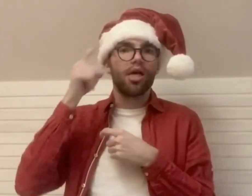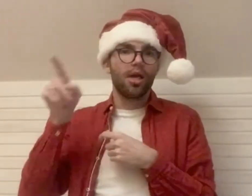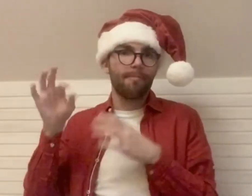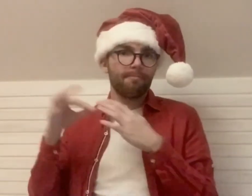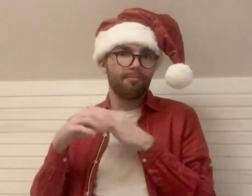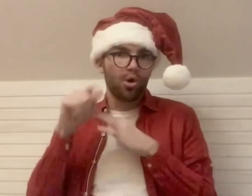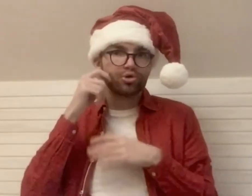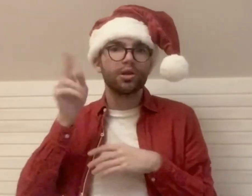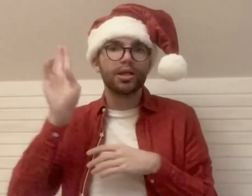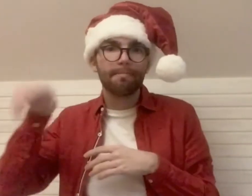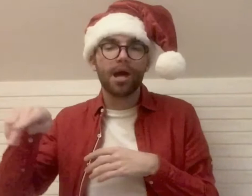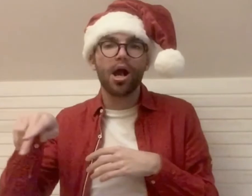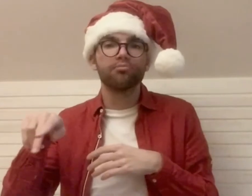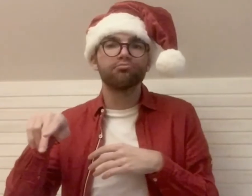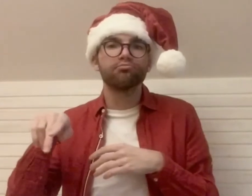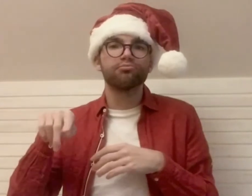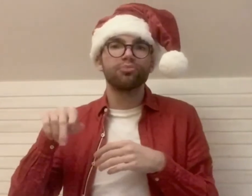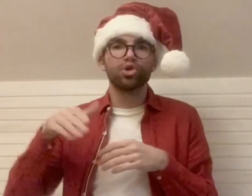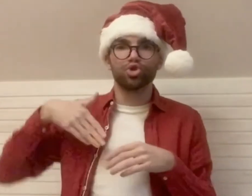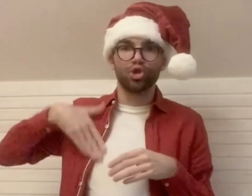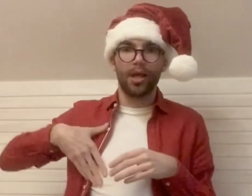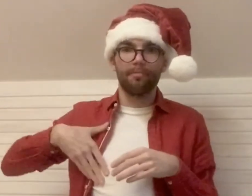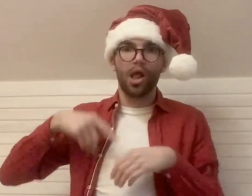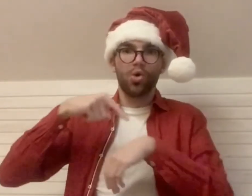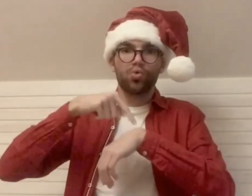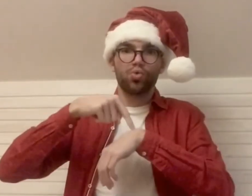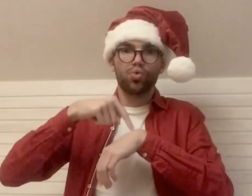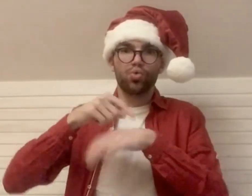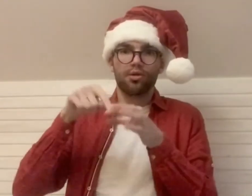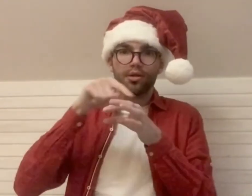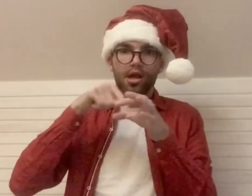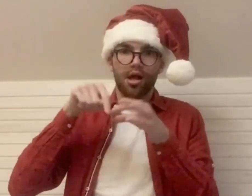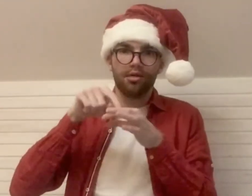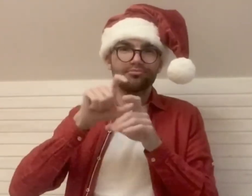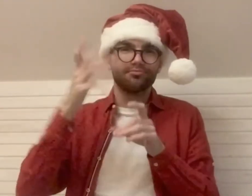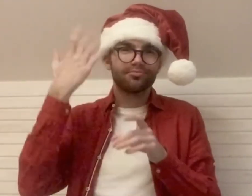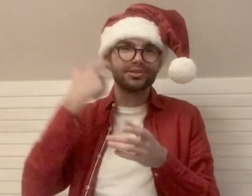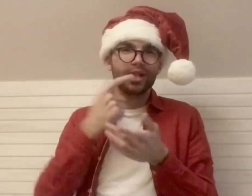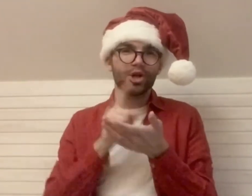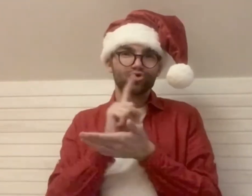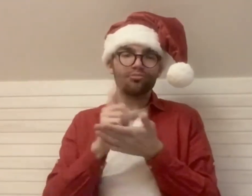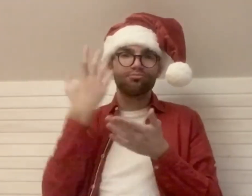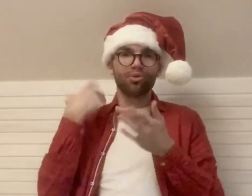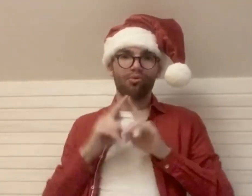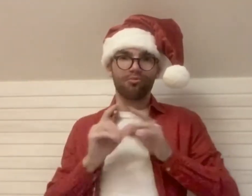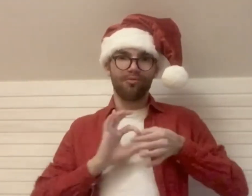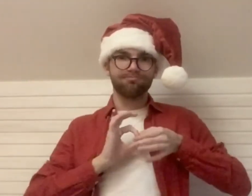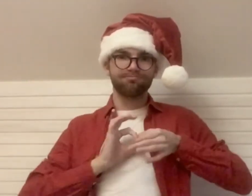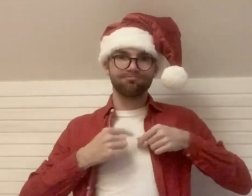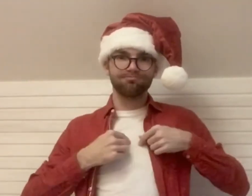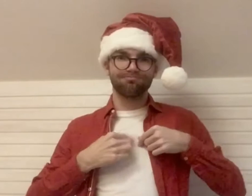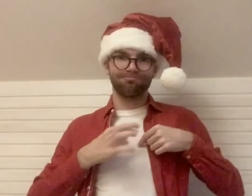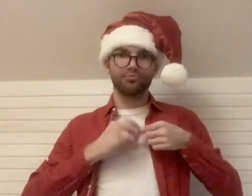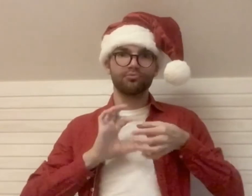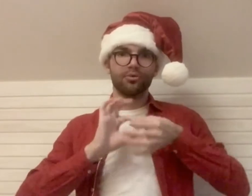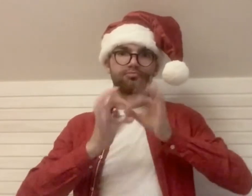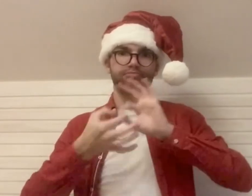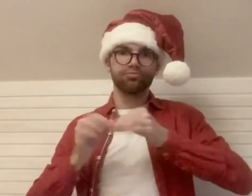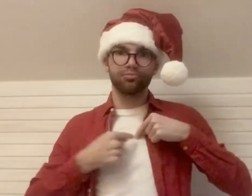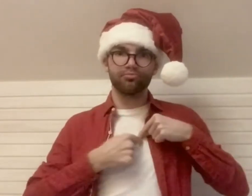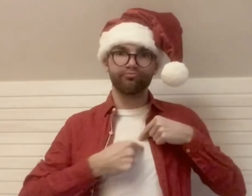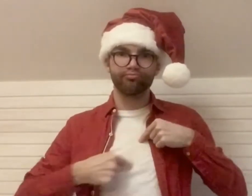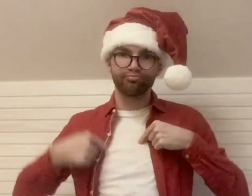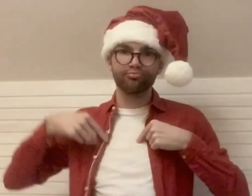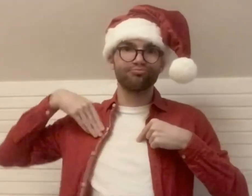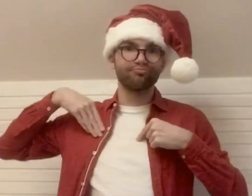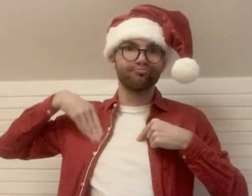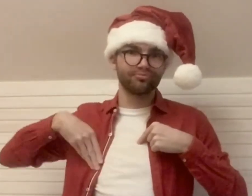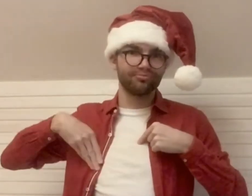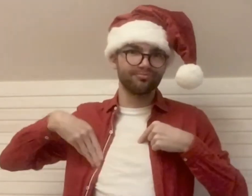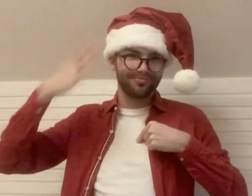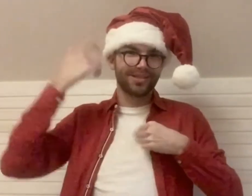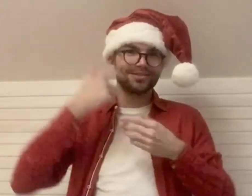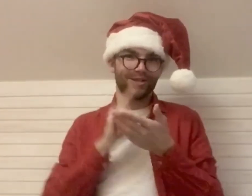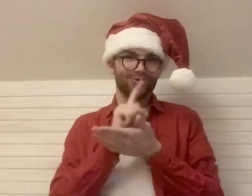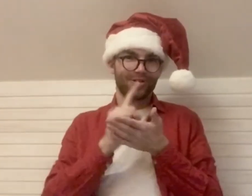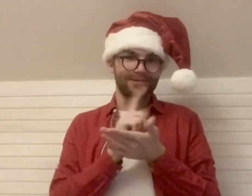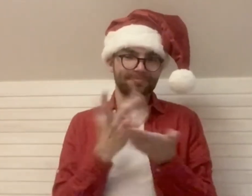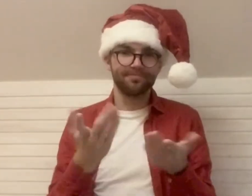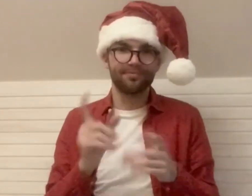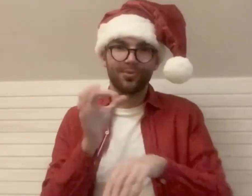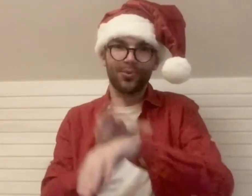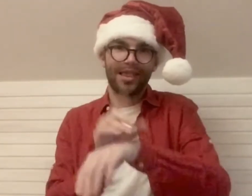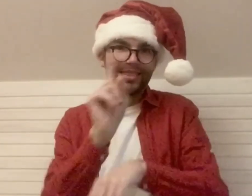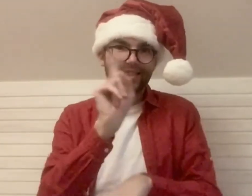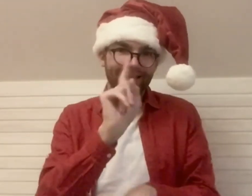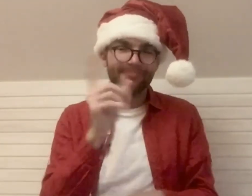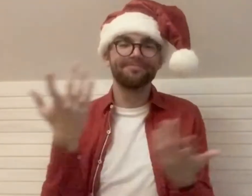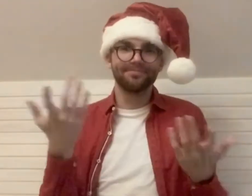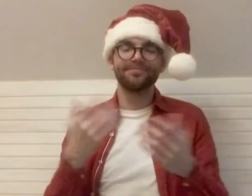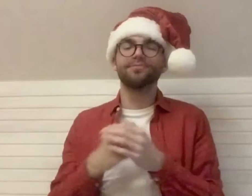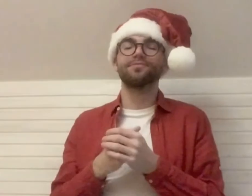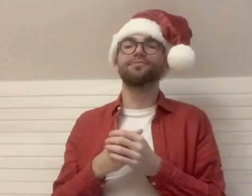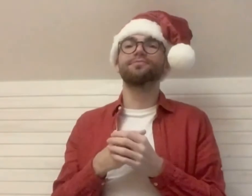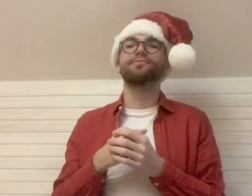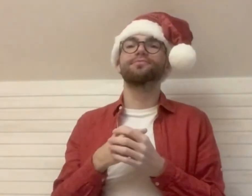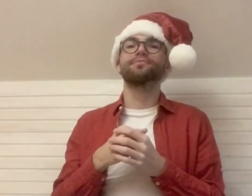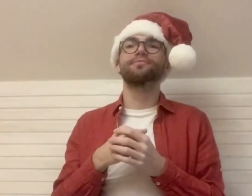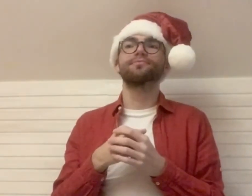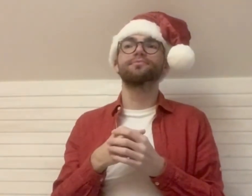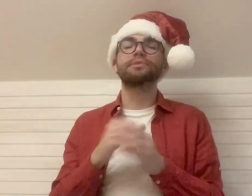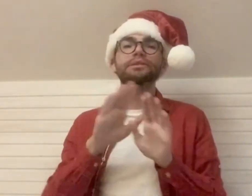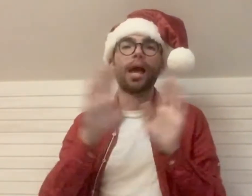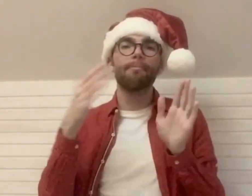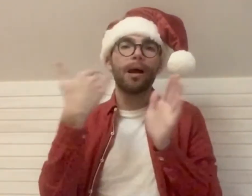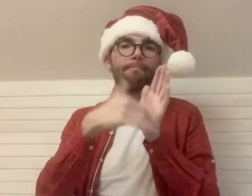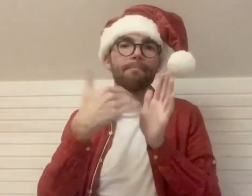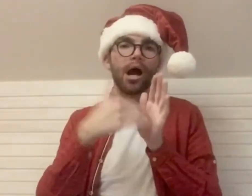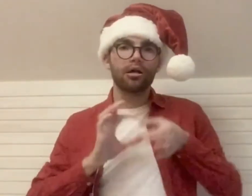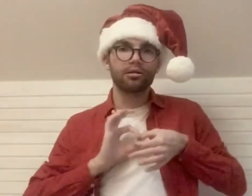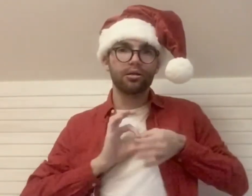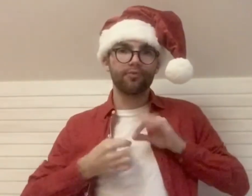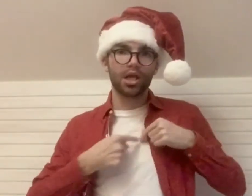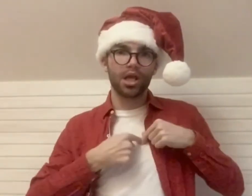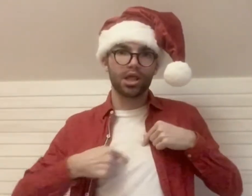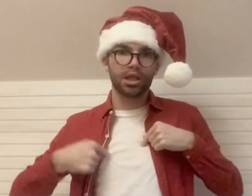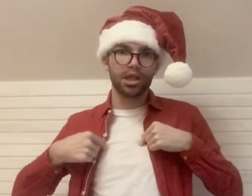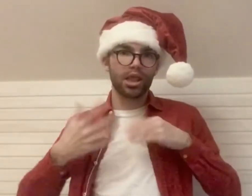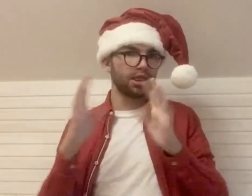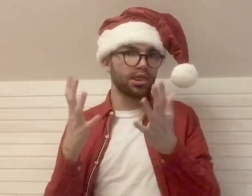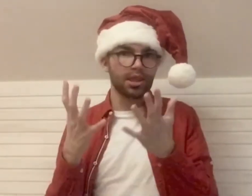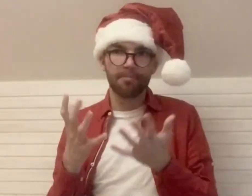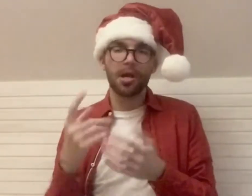Spomnila se je, da ima žepno uro in mu manjka veriga.